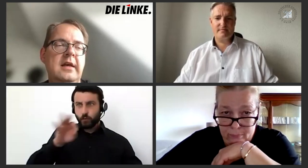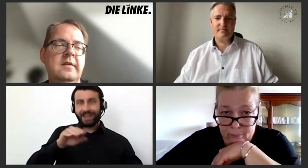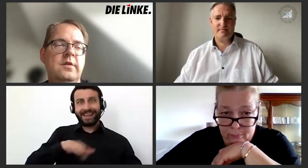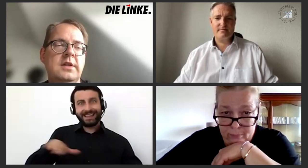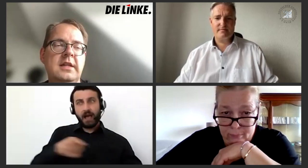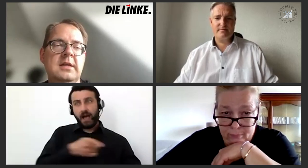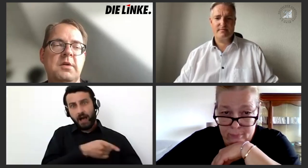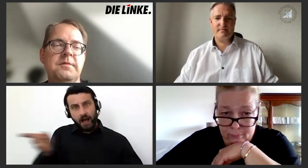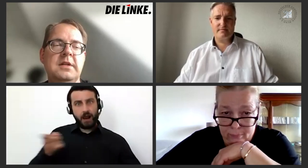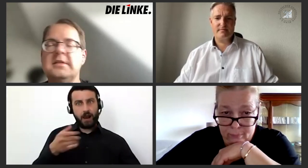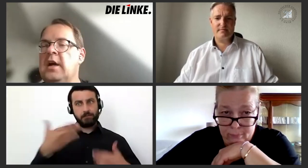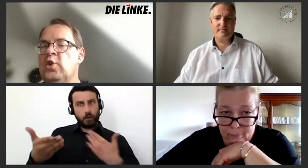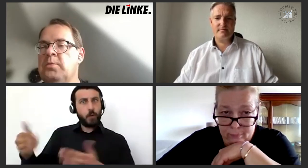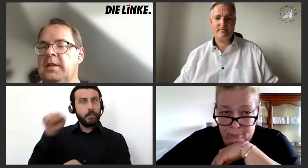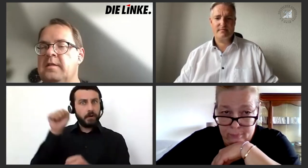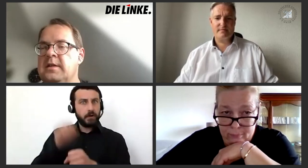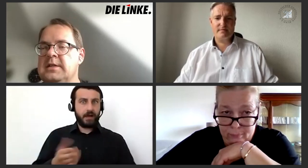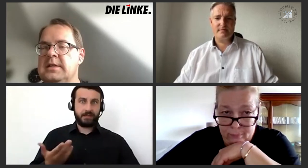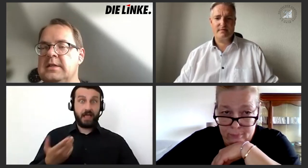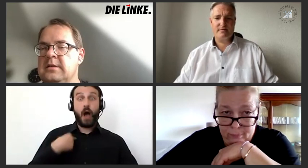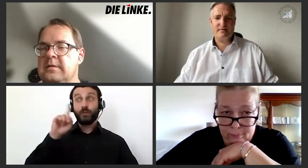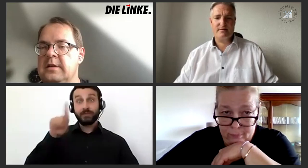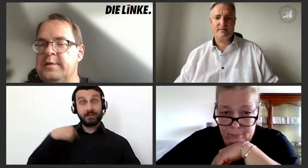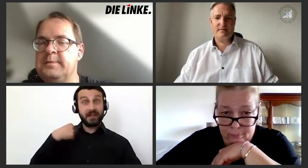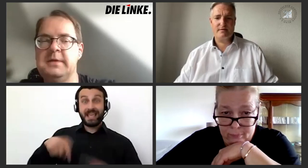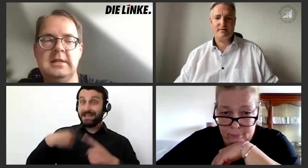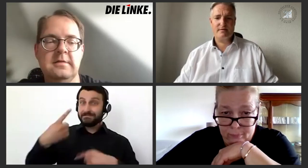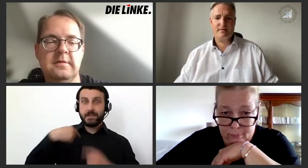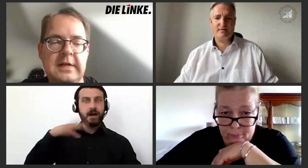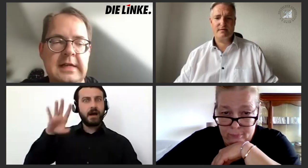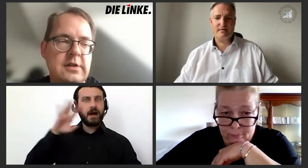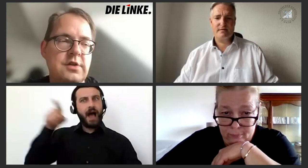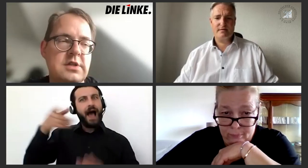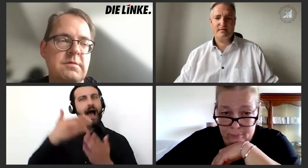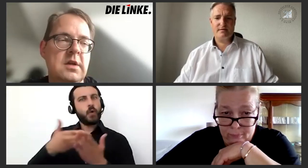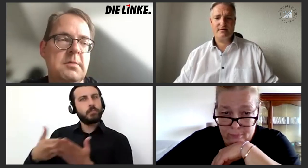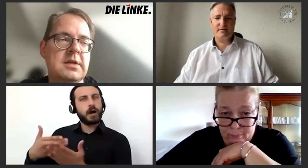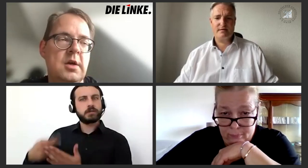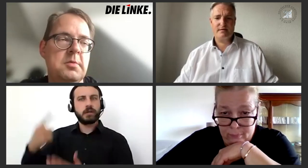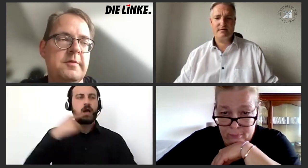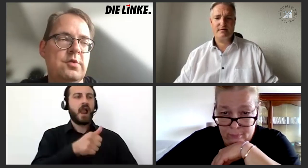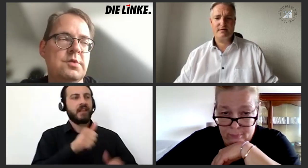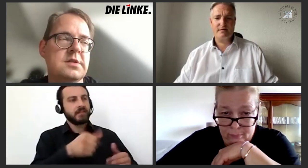Verfügung zu stellen. Ich höre dann immer wieder das Argument dass diese Hilfsmittel viel Geld